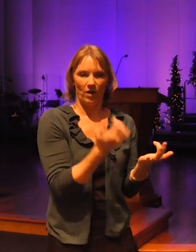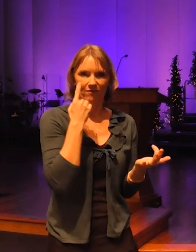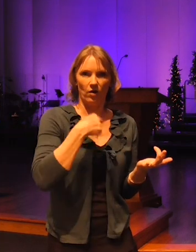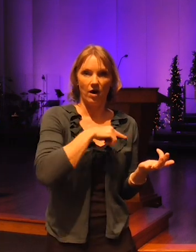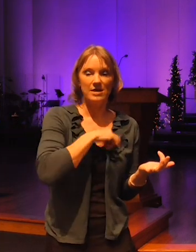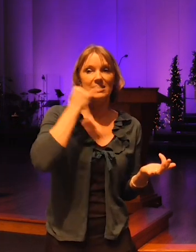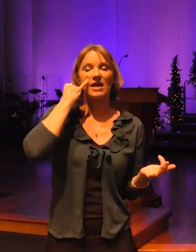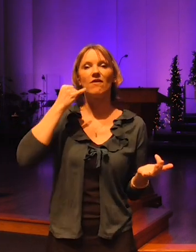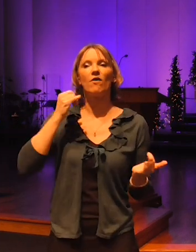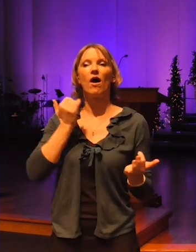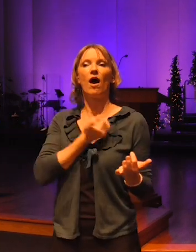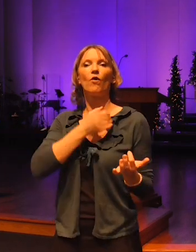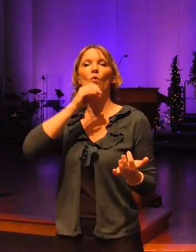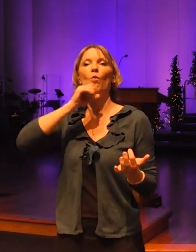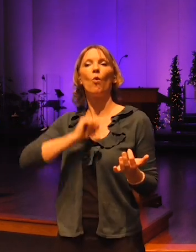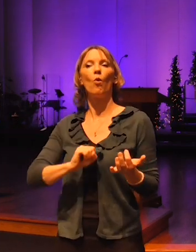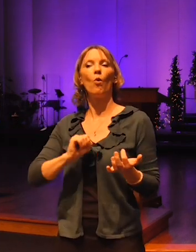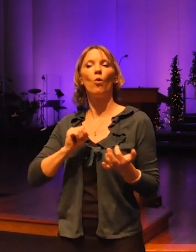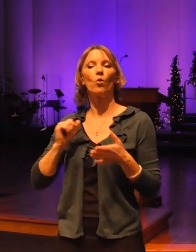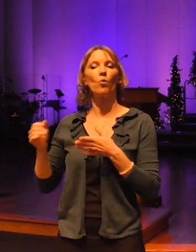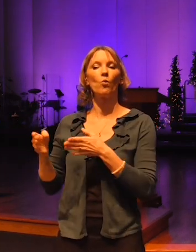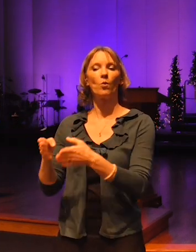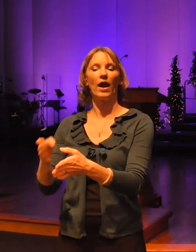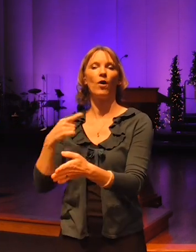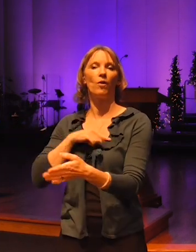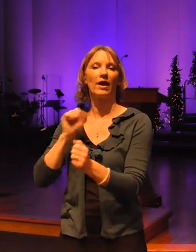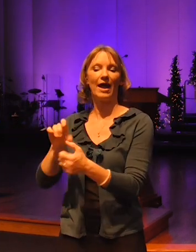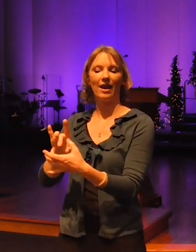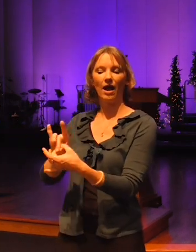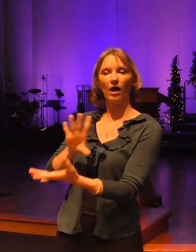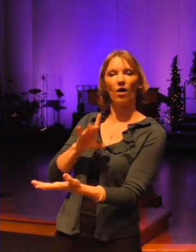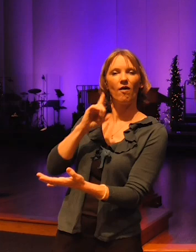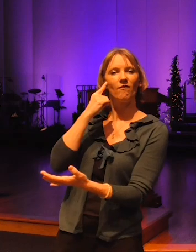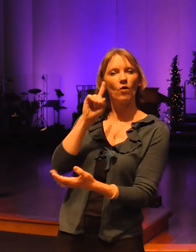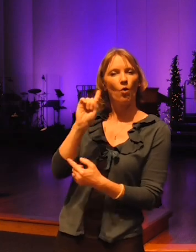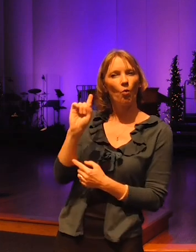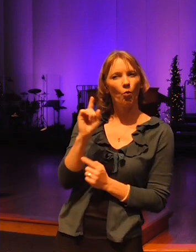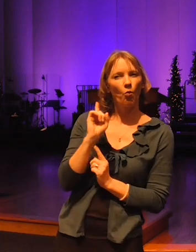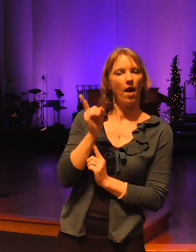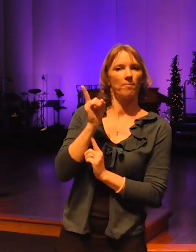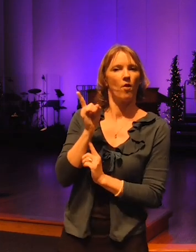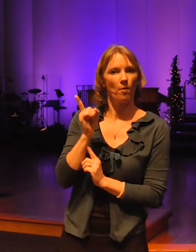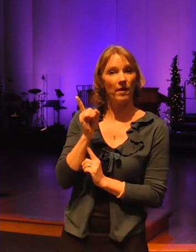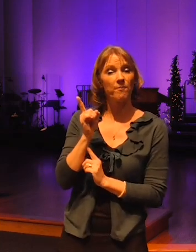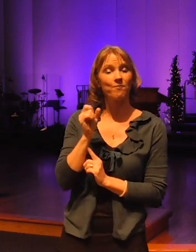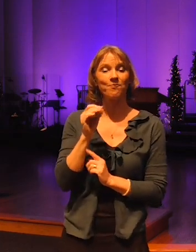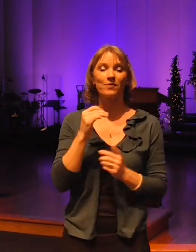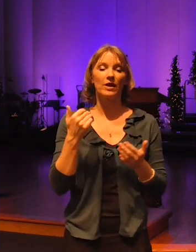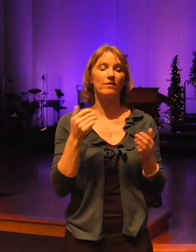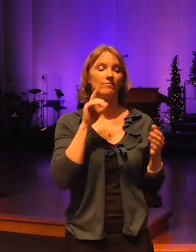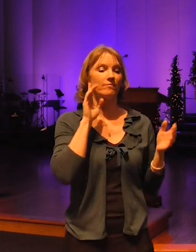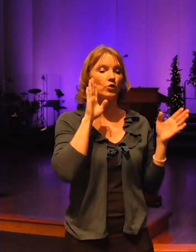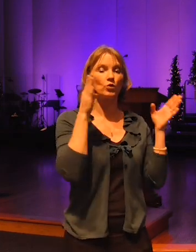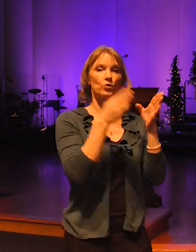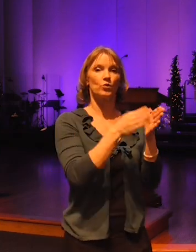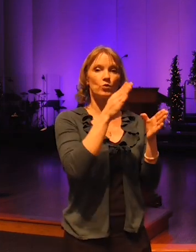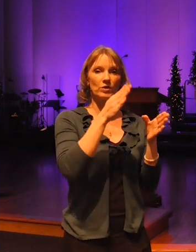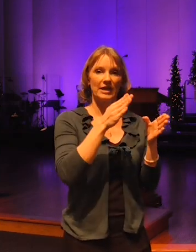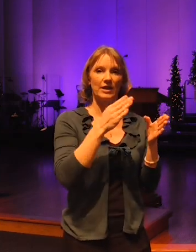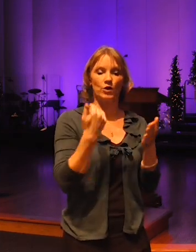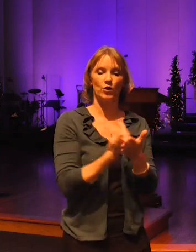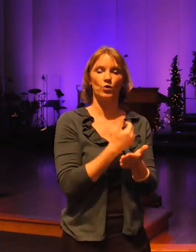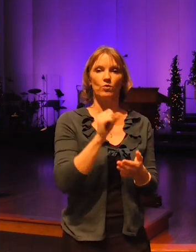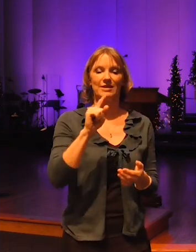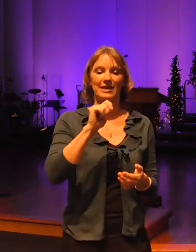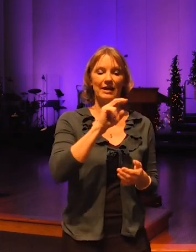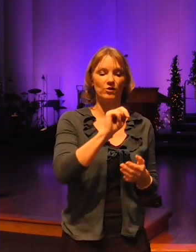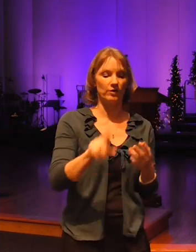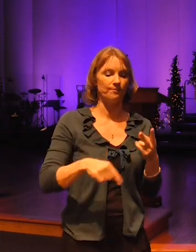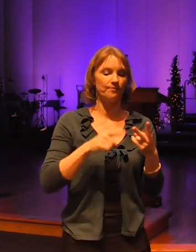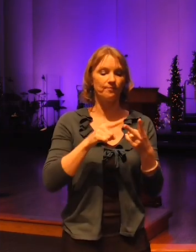medio por un momento, así que sintonice una nueva estación pero también honre los viejos medios y permítales